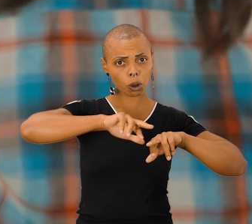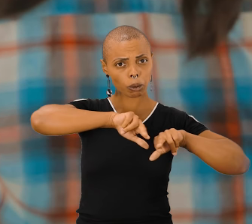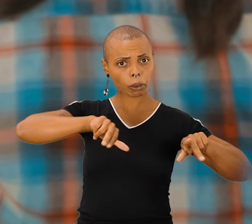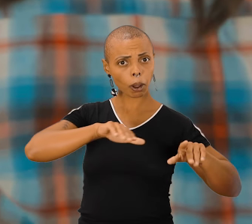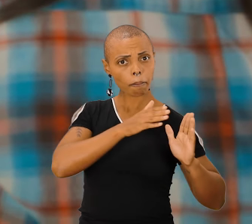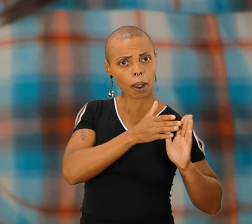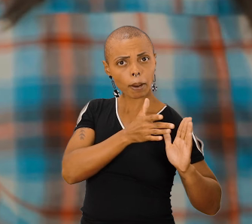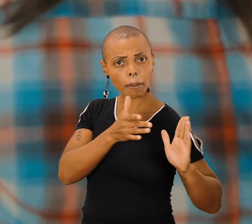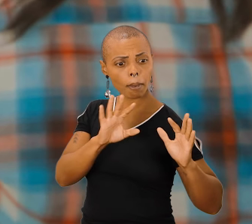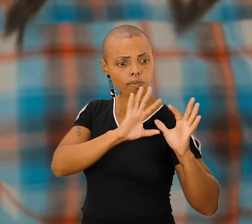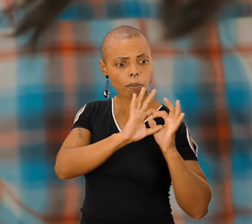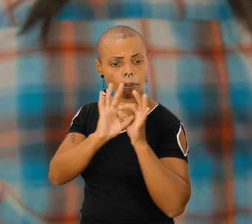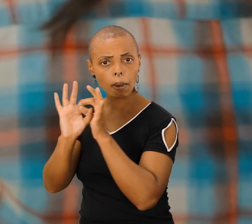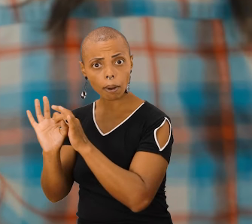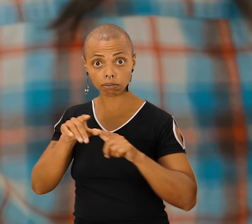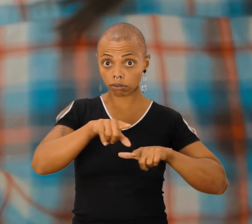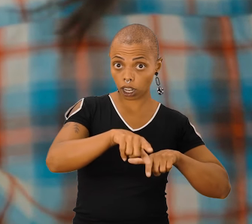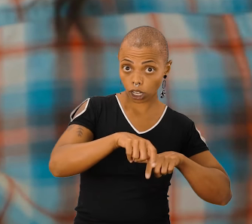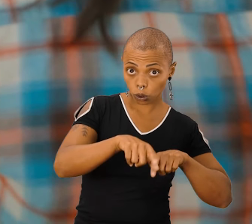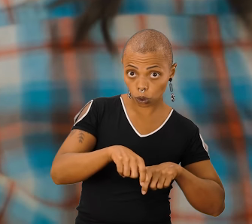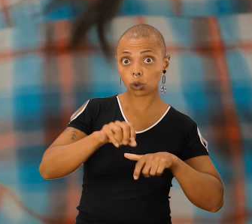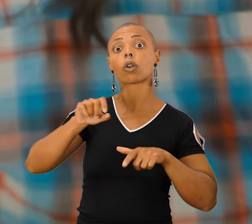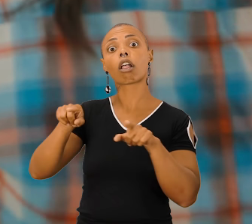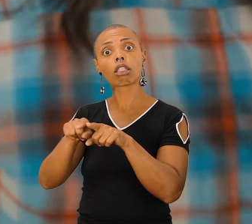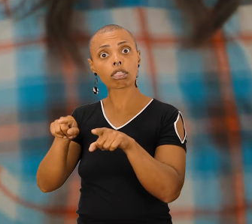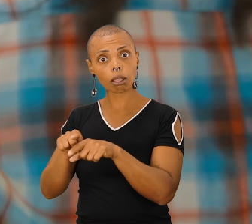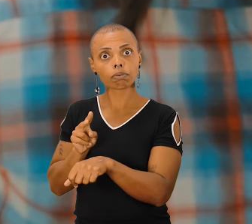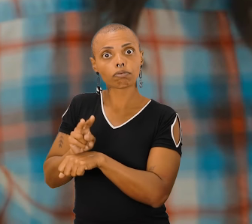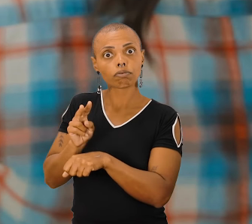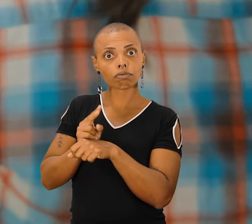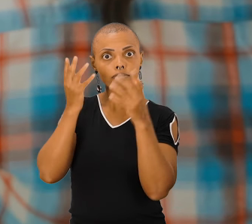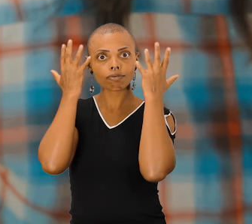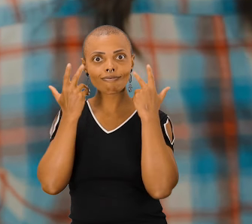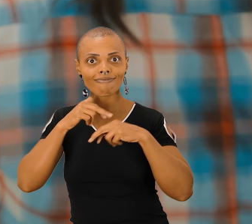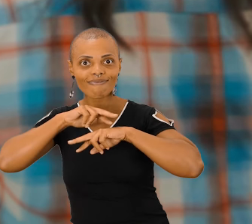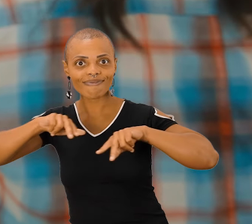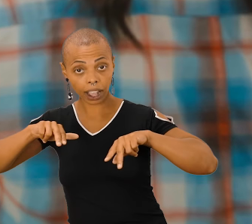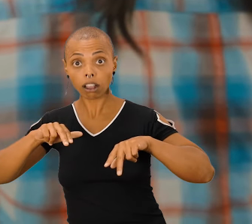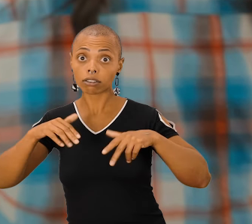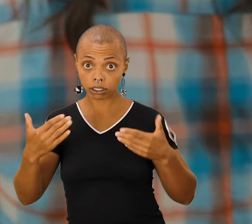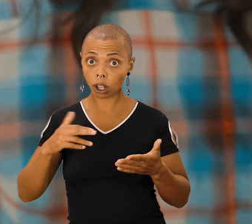à agricultura e a pecuária. Ou seja, é tudo que a gente precisa para produzir as culturas agrícolas.